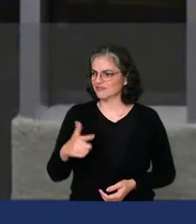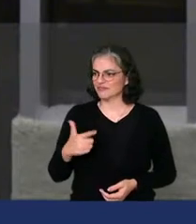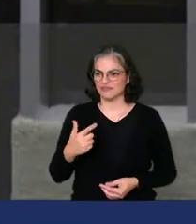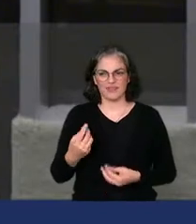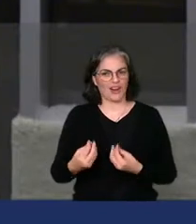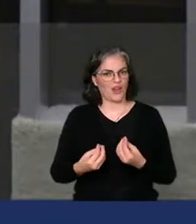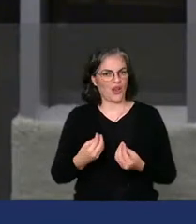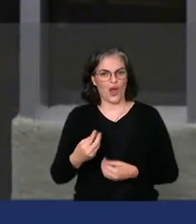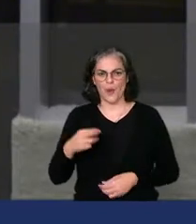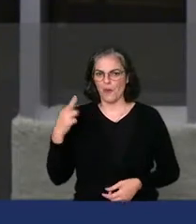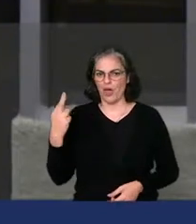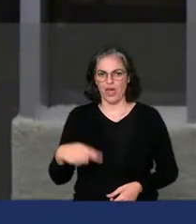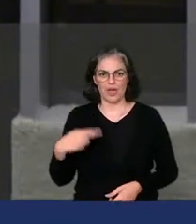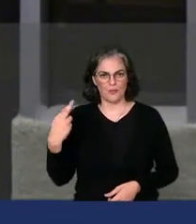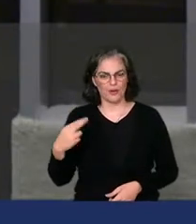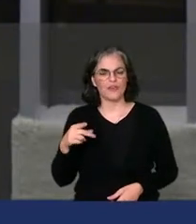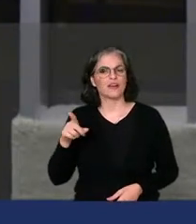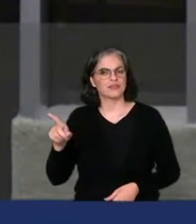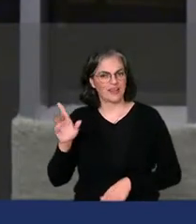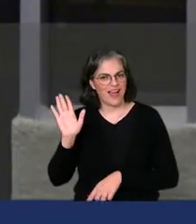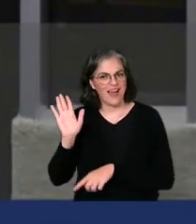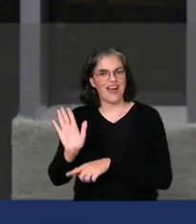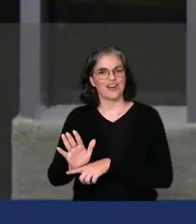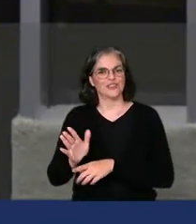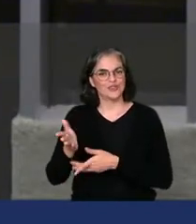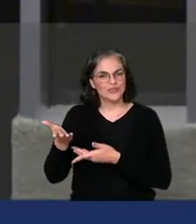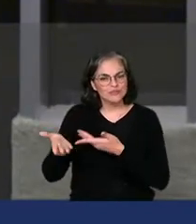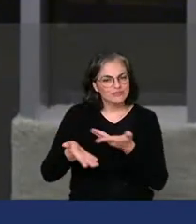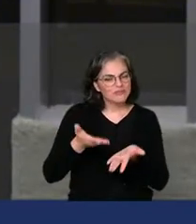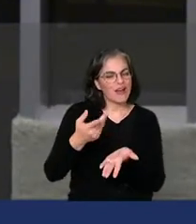DEPUTADA LÍDICE, SEM RISCO DE DESAPROVAÇÃO PORQUE VOSSA EXCELÊNCIA TAMBÉM ESTÁ AJUDANDO NA CONSTRUÇÃO DO